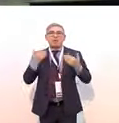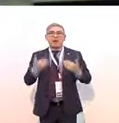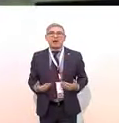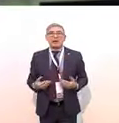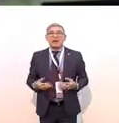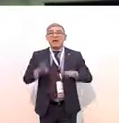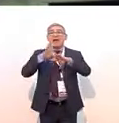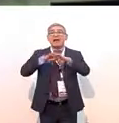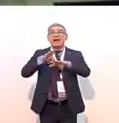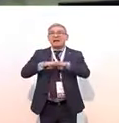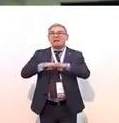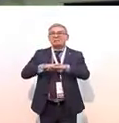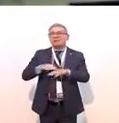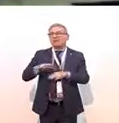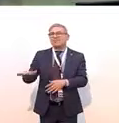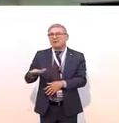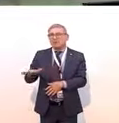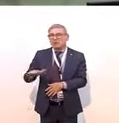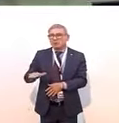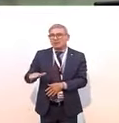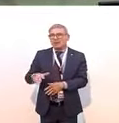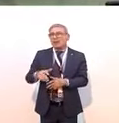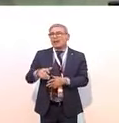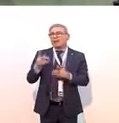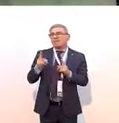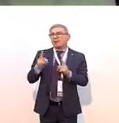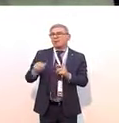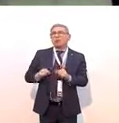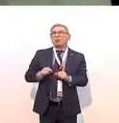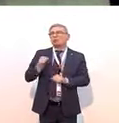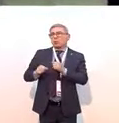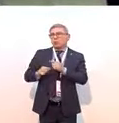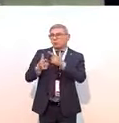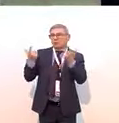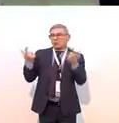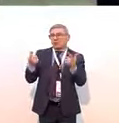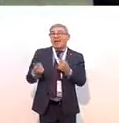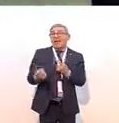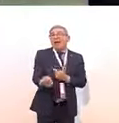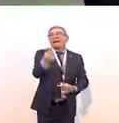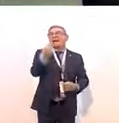minorile, nel momento di maggiore dolore, riporta la persona nell’ambito della umanità